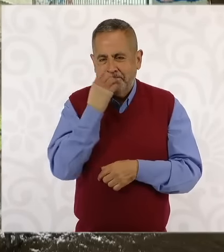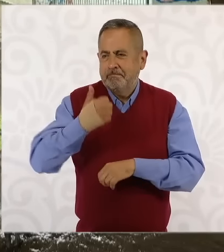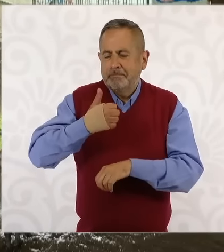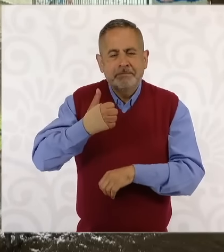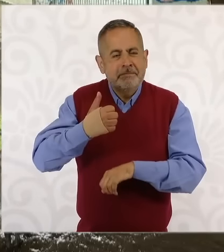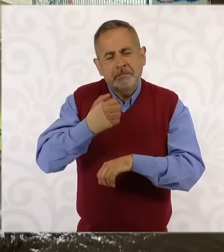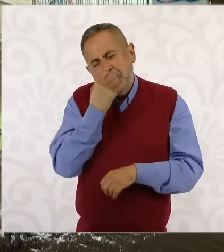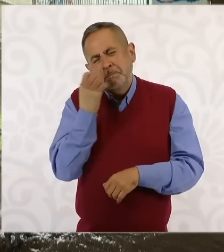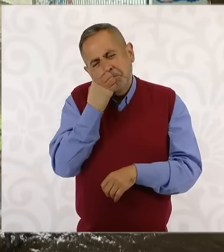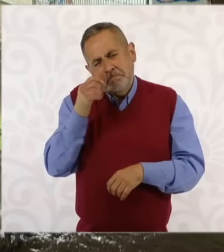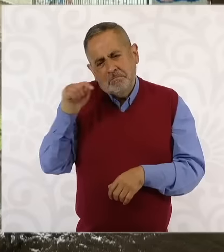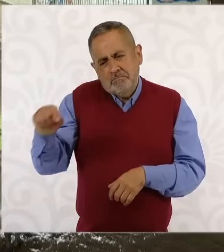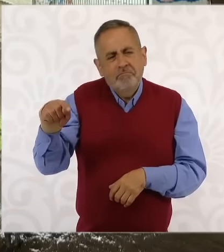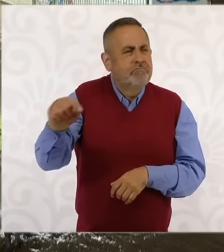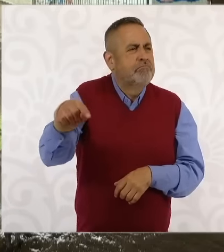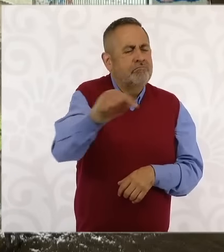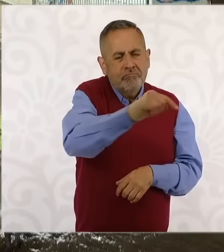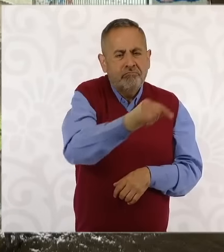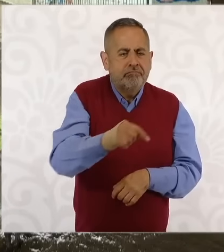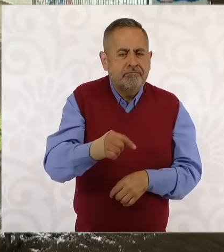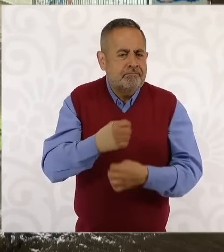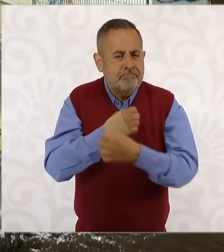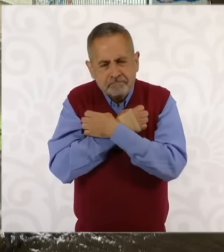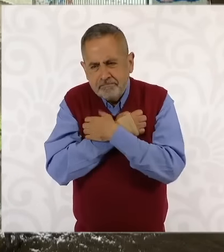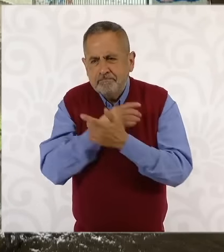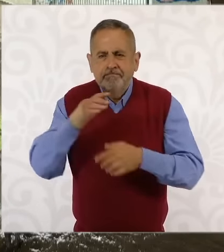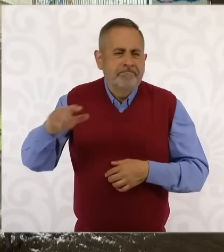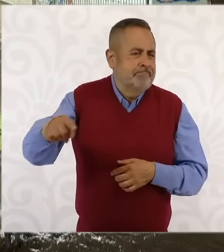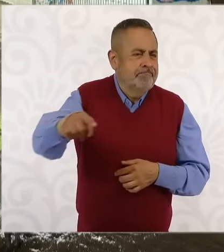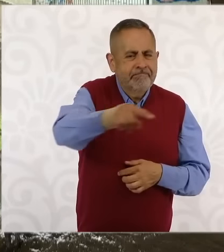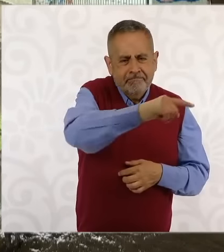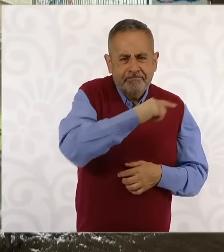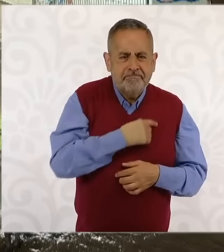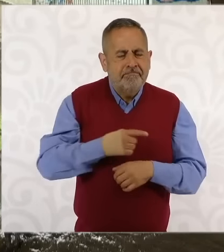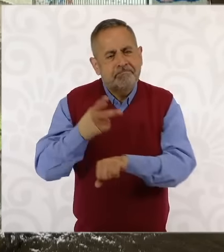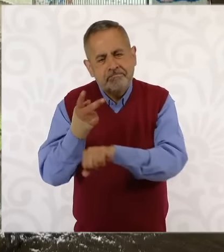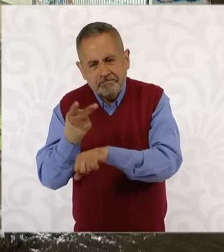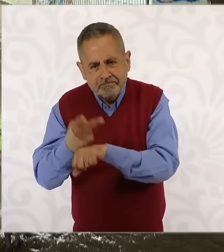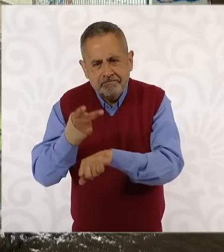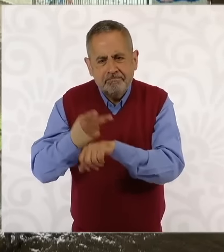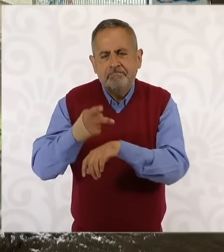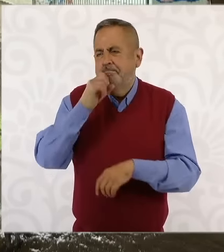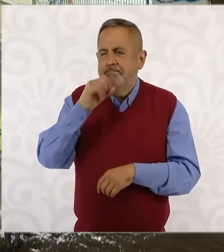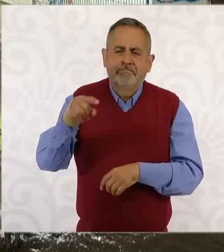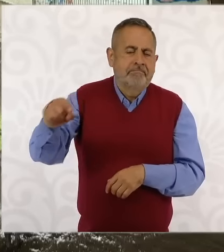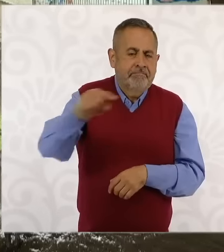escuelas eh de educación básica y de educación media superior a través del programa La escuela